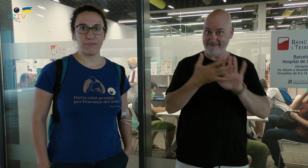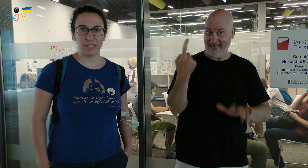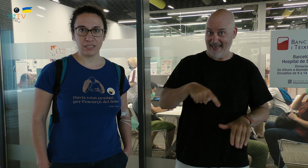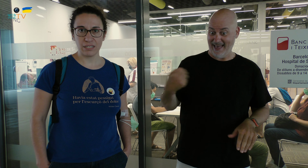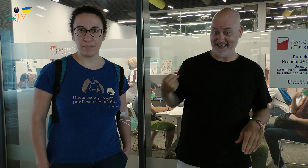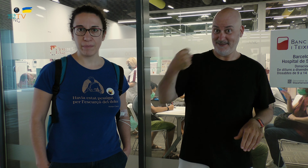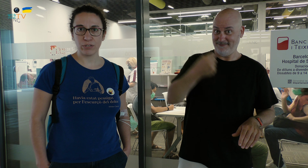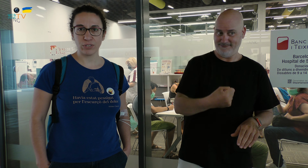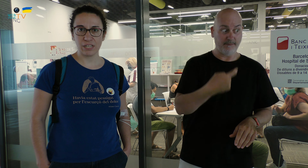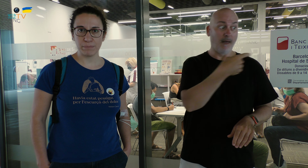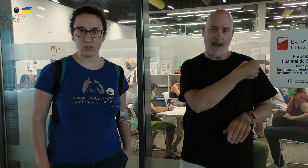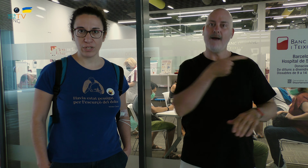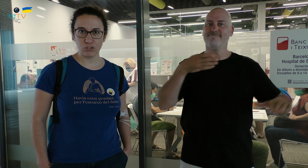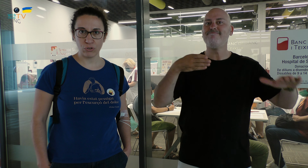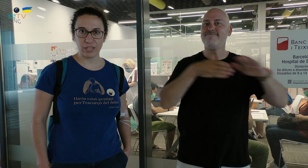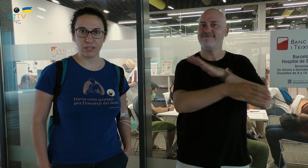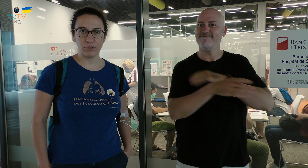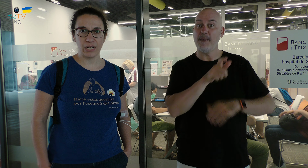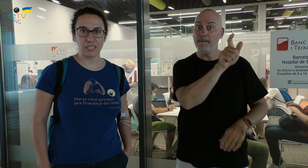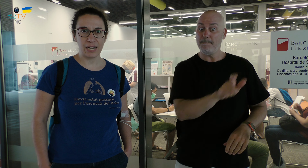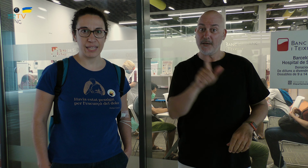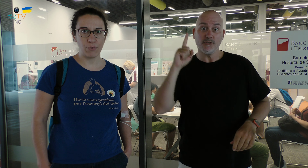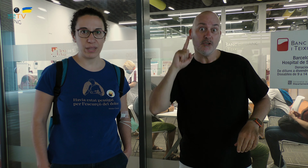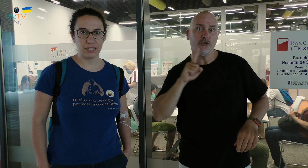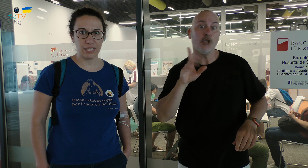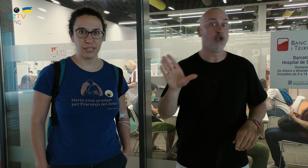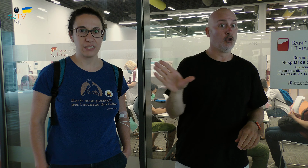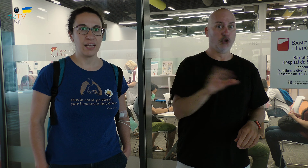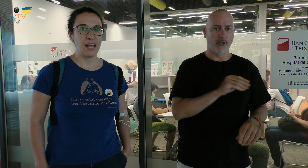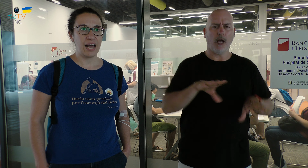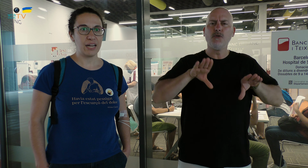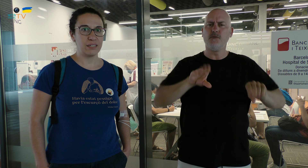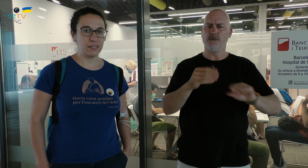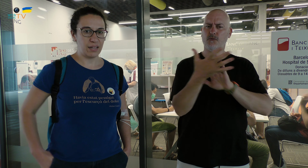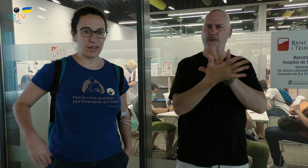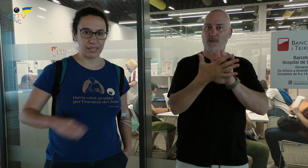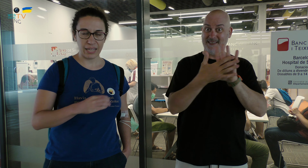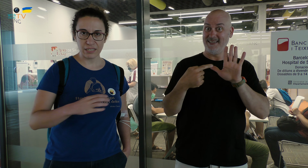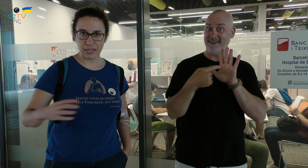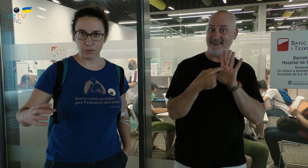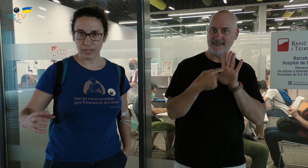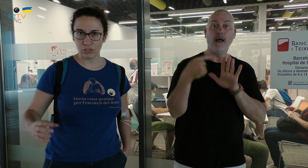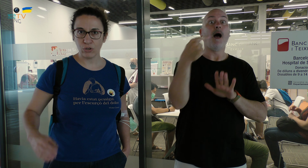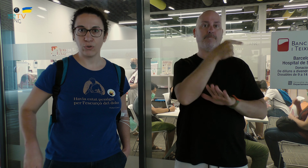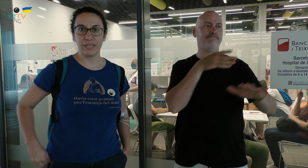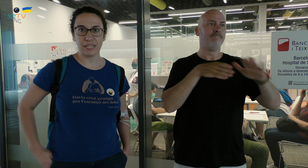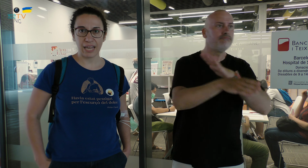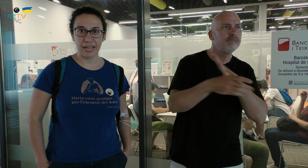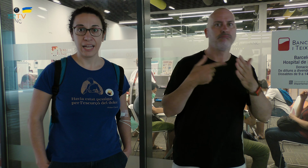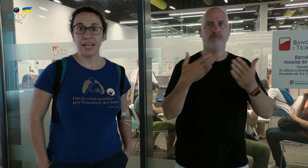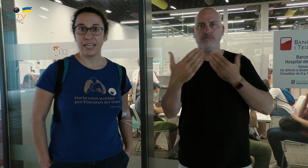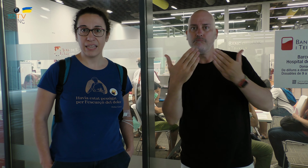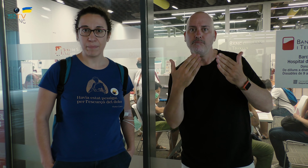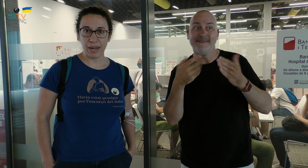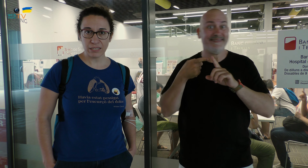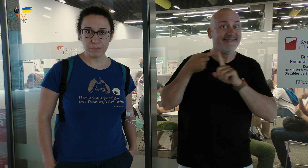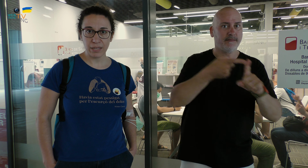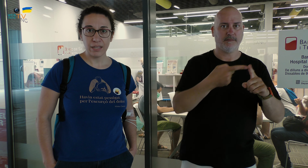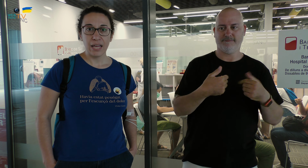s’ha fet accessible per totes les persones sordes que utilitzen la LS el que és la donació de sang i de plasma.